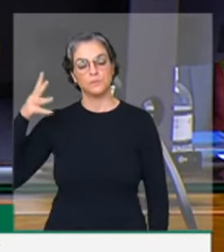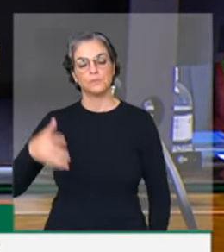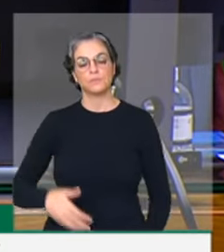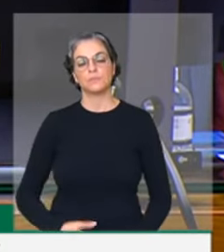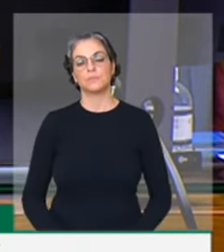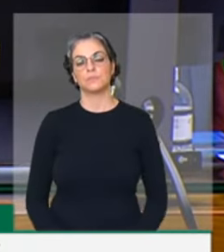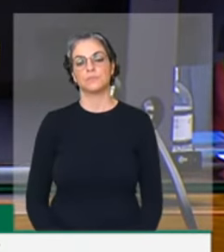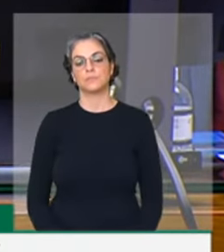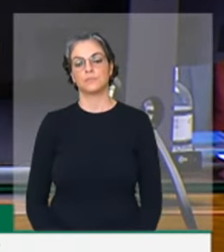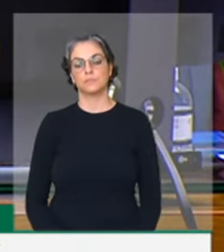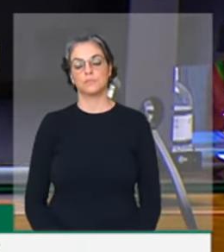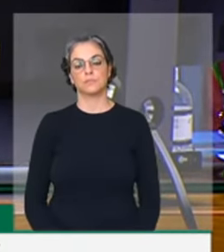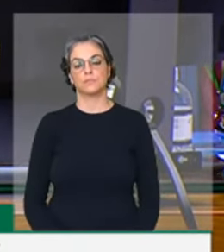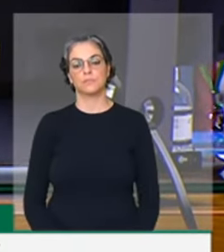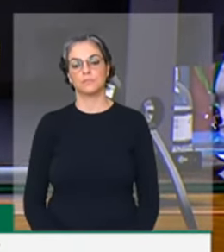CAMILO CAPIBERIBE. PARA... DISCUTIR A FAVOR DEPUTADO